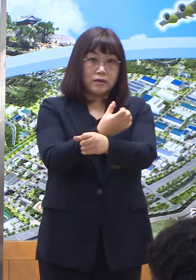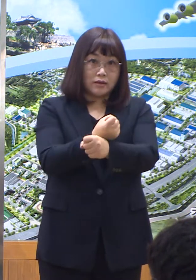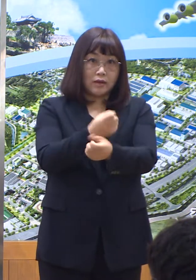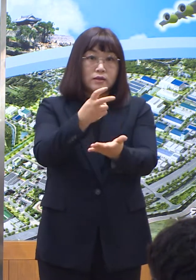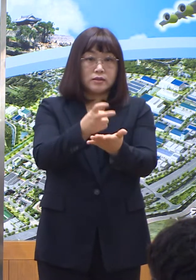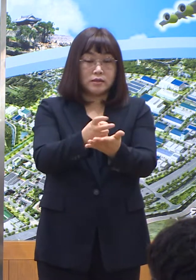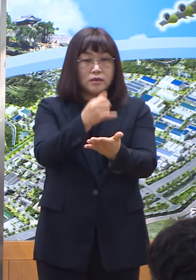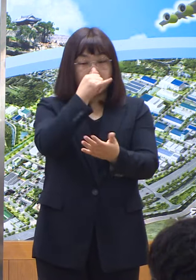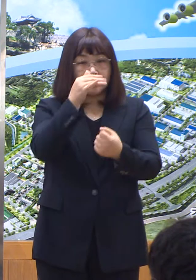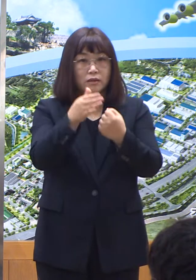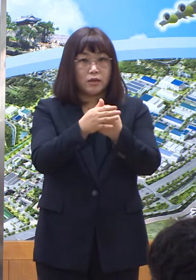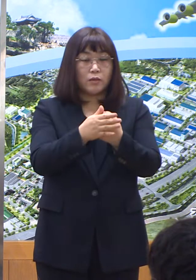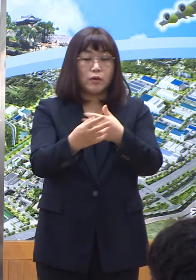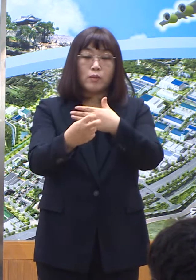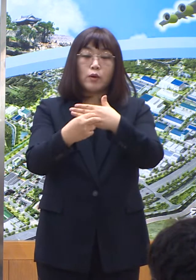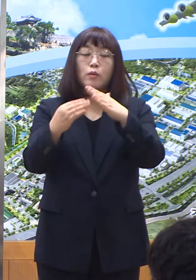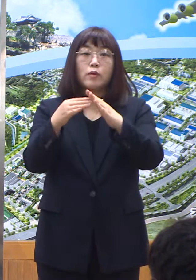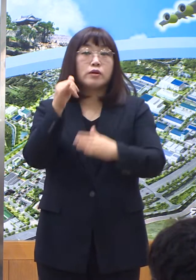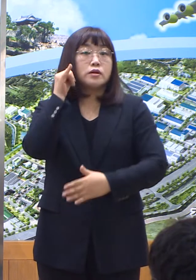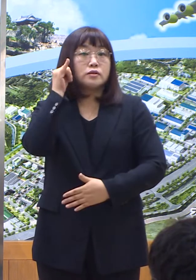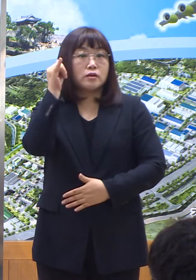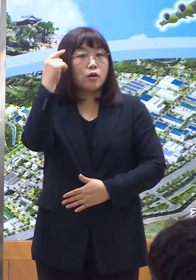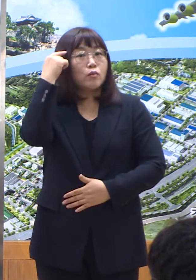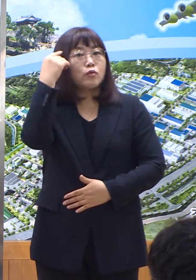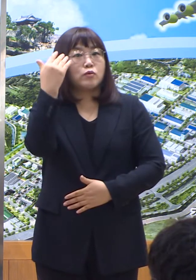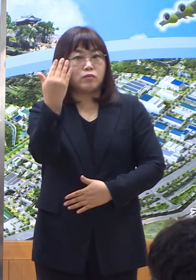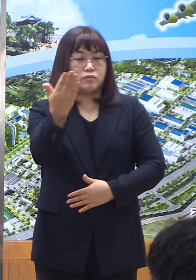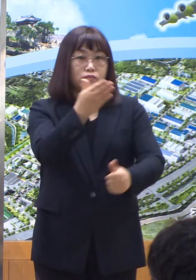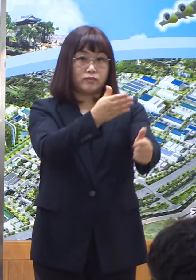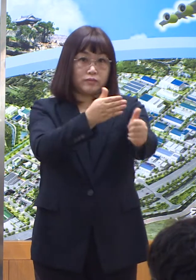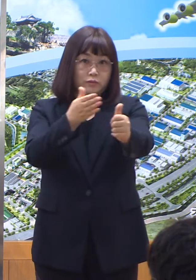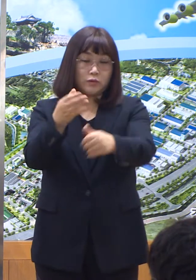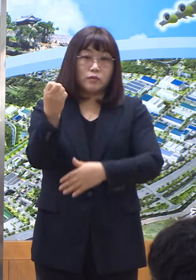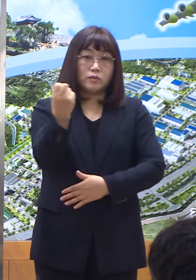회관의 부분에 불이 하시기 바랍니다 아우로 우리 시란